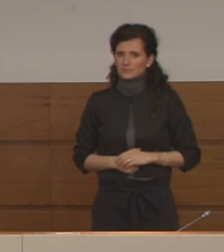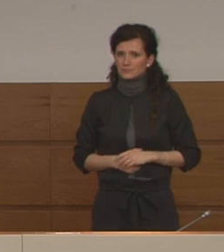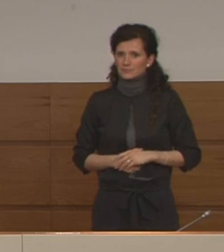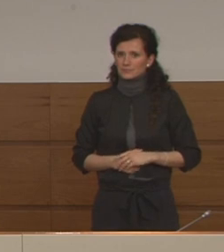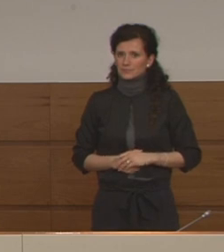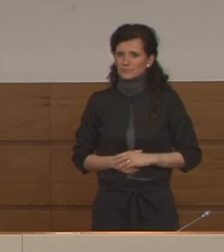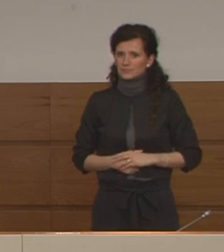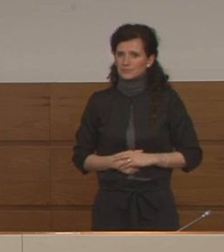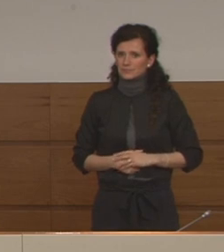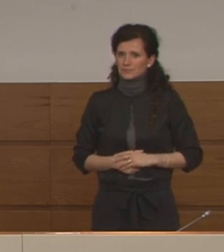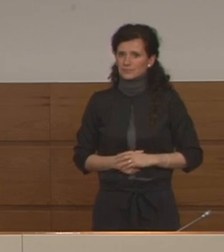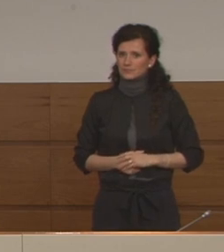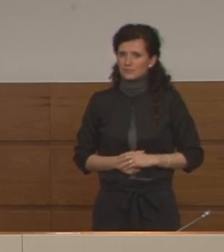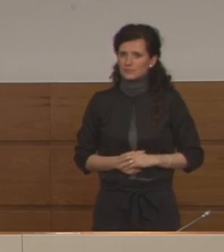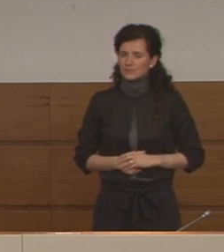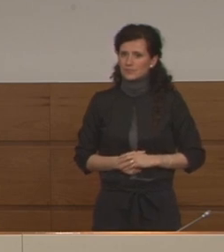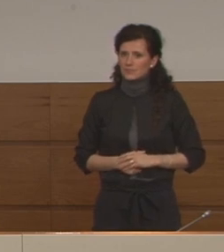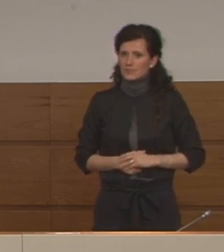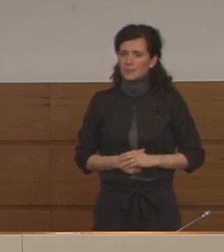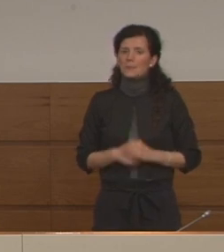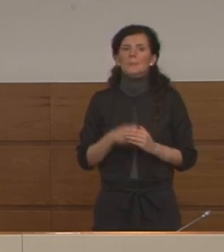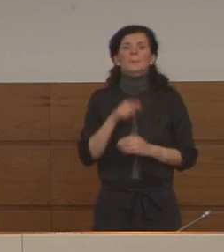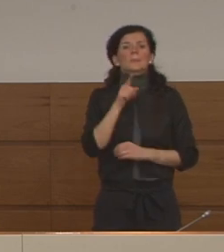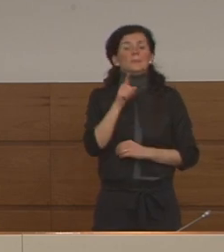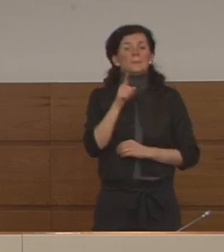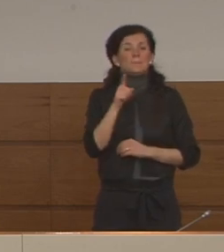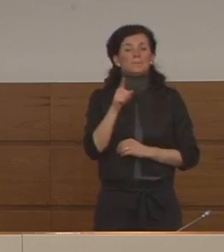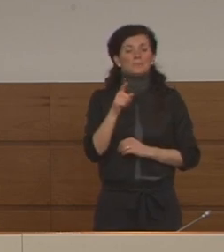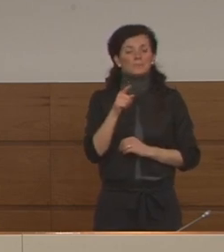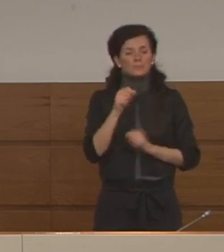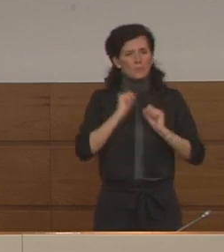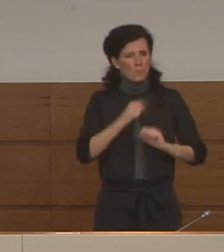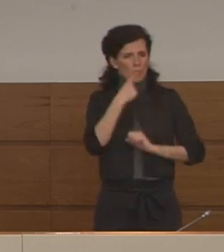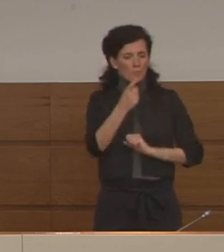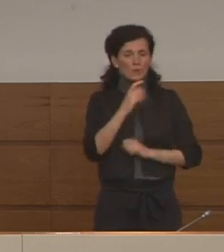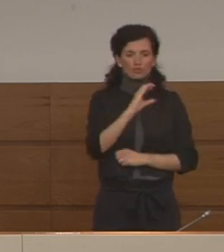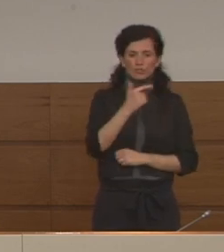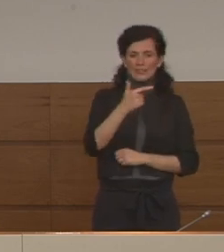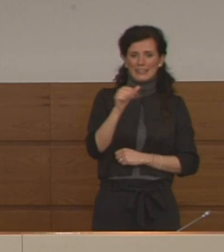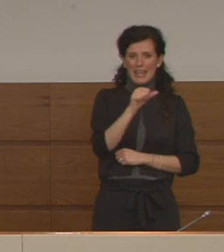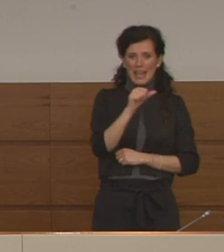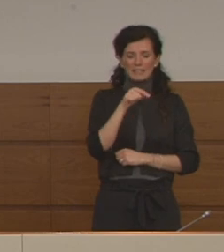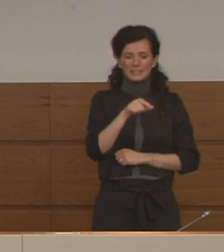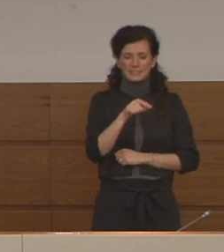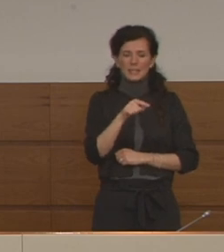Posso dire che è all'esame del CTS, in approfondimento un piano che prevede